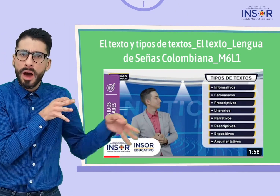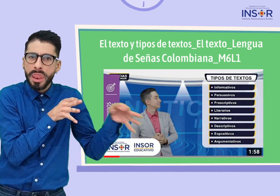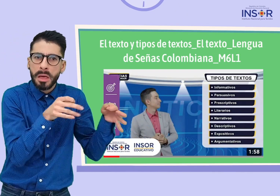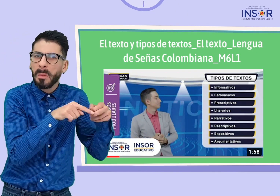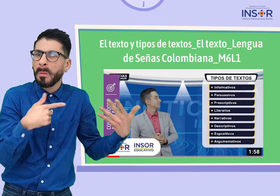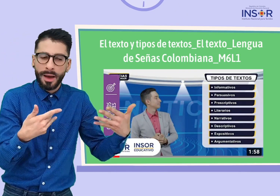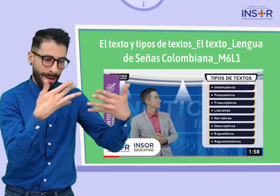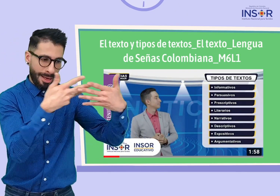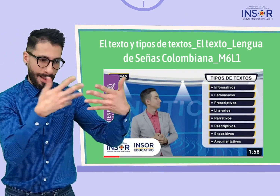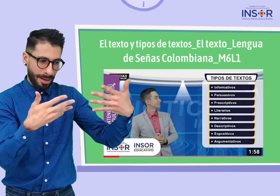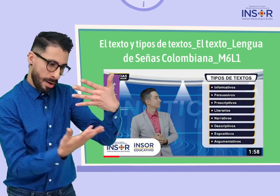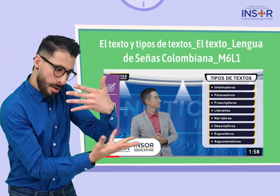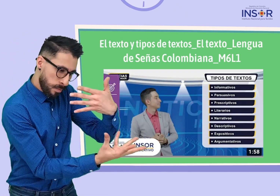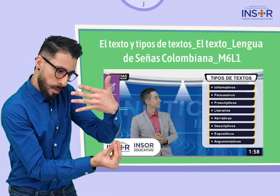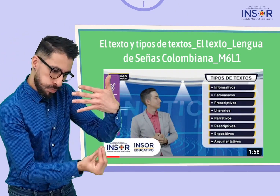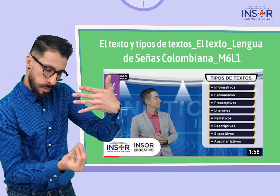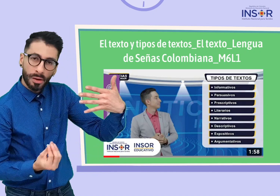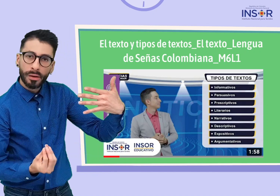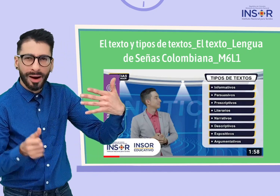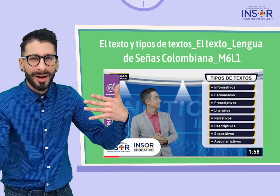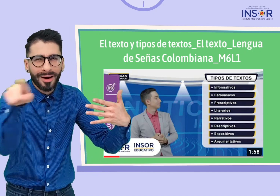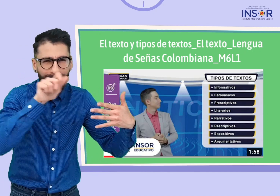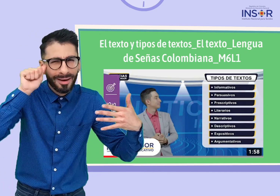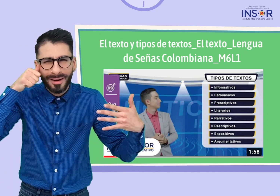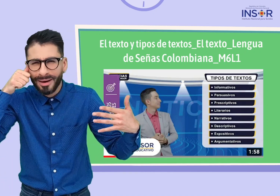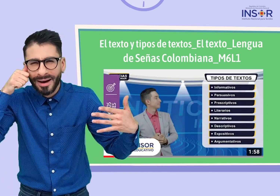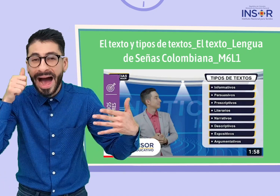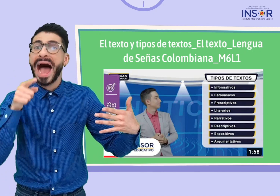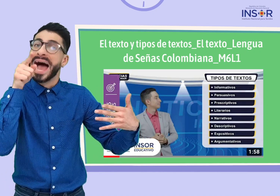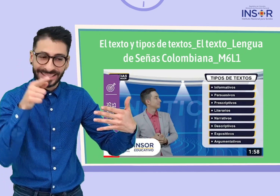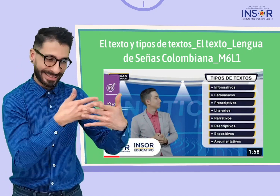El texto y los tipos de texto ¿Si lo recuerdan?